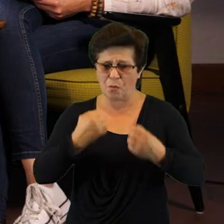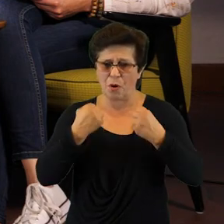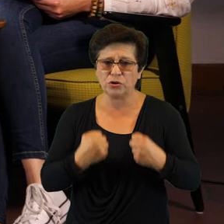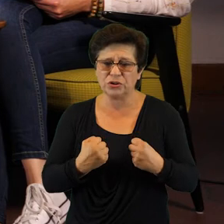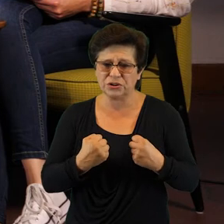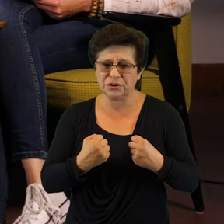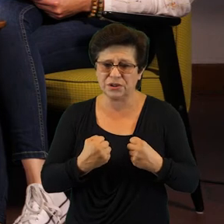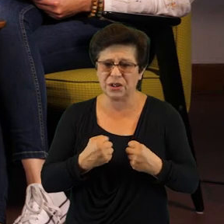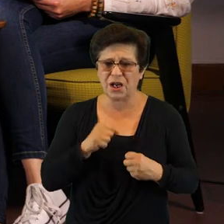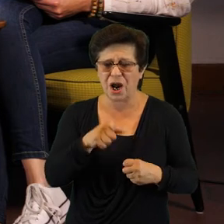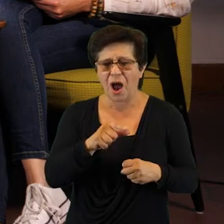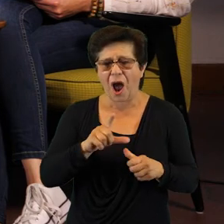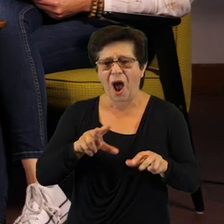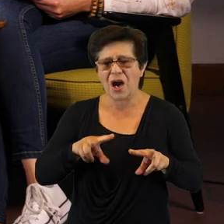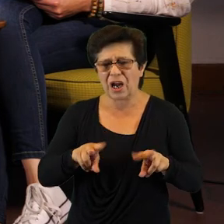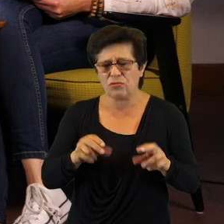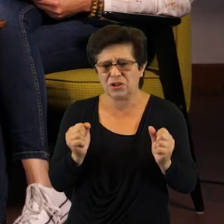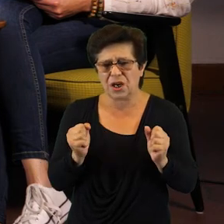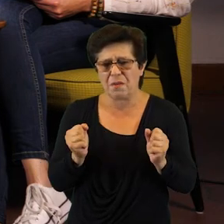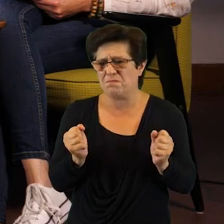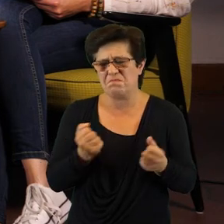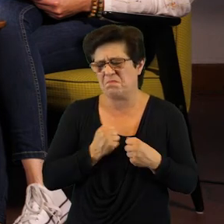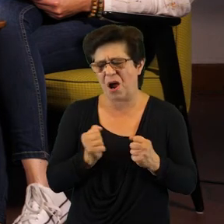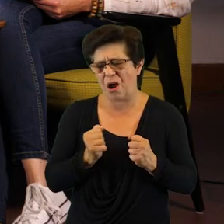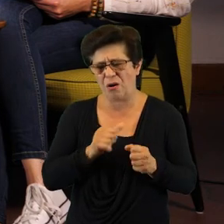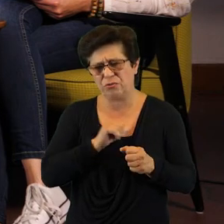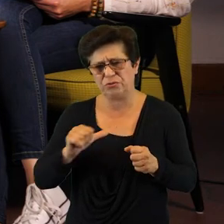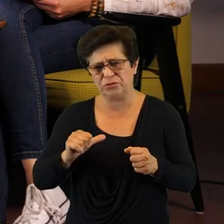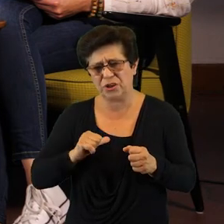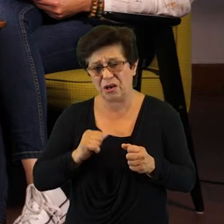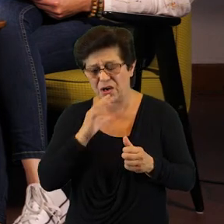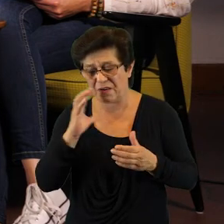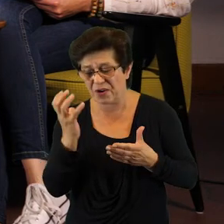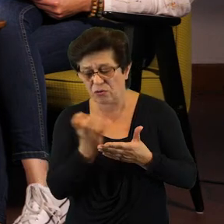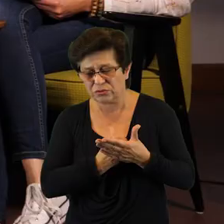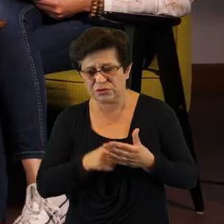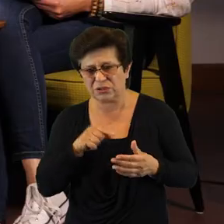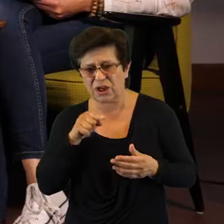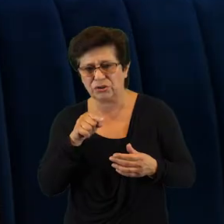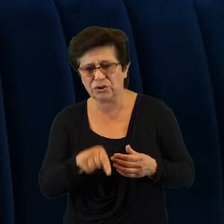że Rakowski bał się, że jeżeli wydrukuje ten felieton, to studenci będą palić gazety,